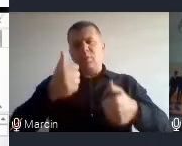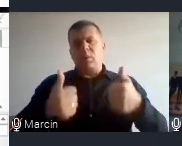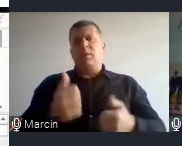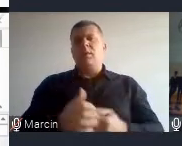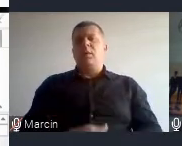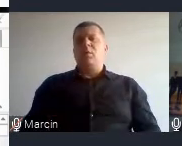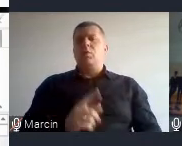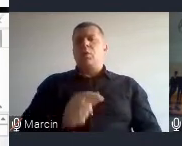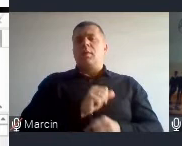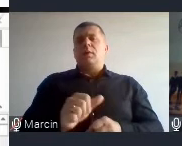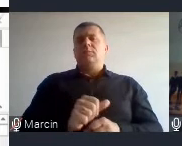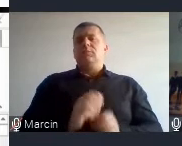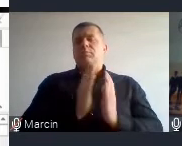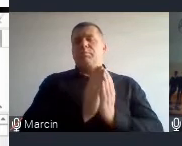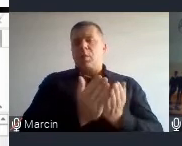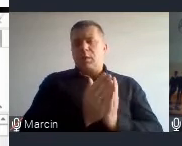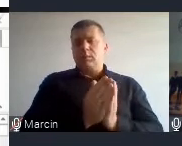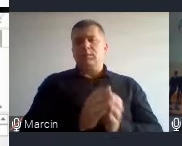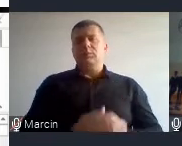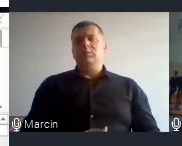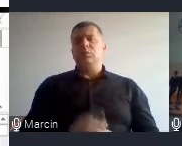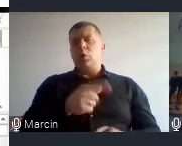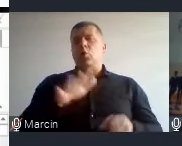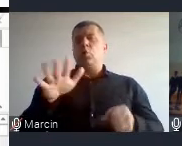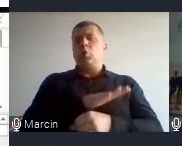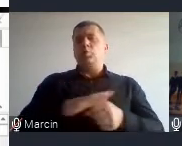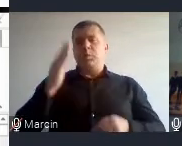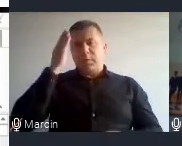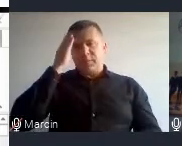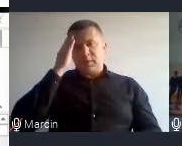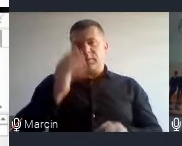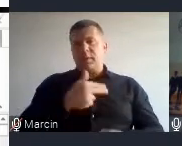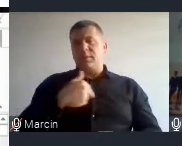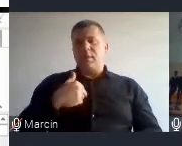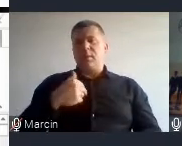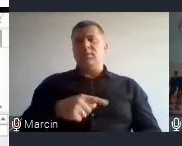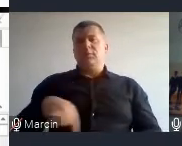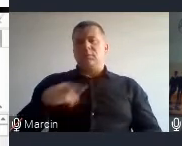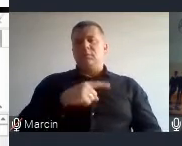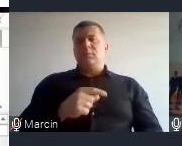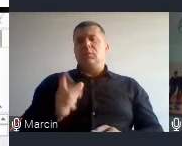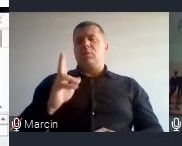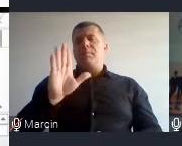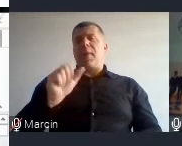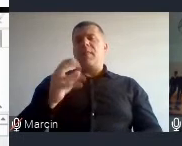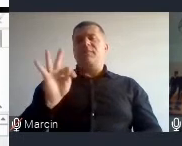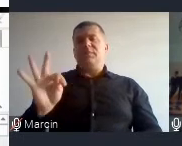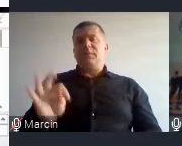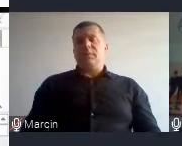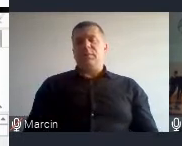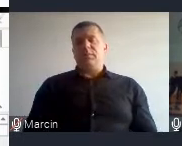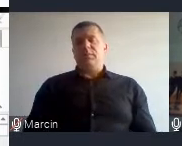Jest to podręcznik, który uzupełni wiedzę naszego Beneficjenta, nic więcej.